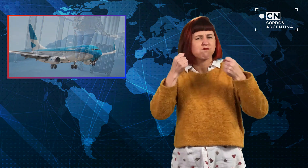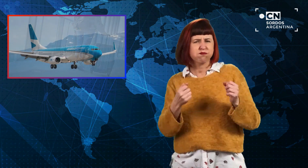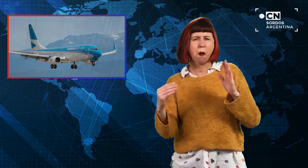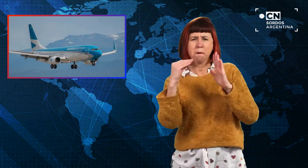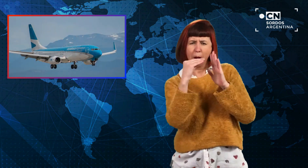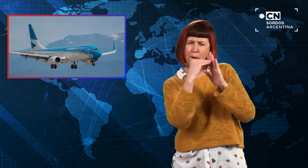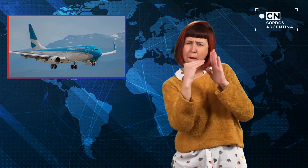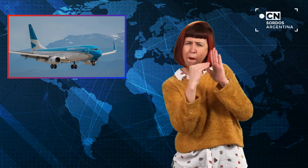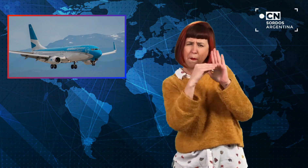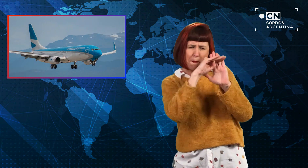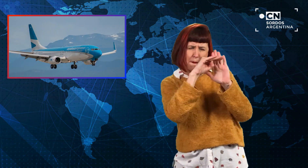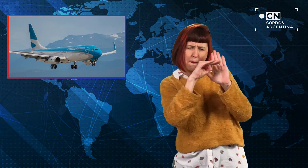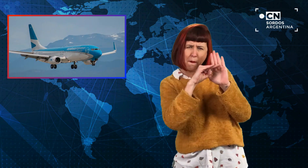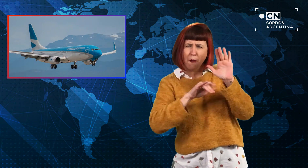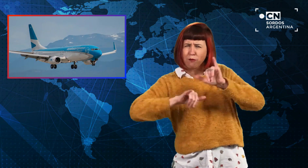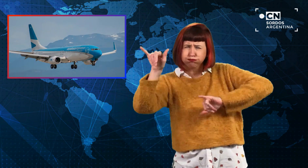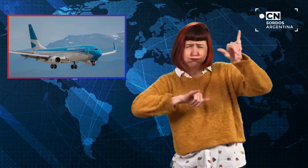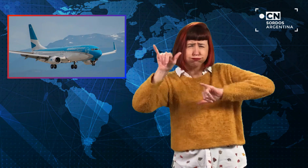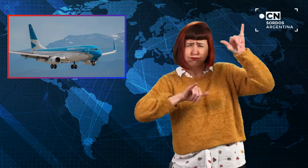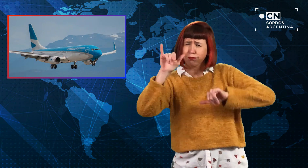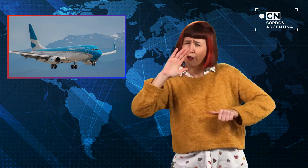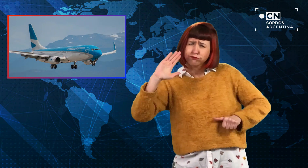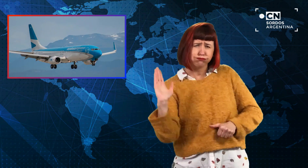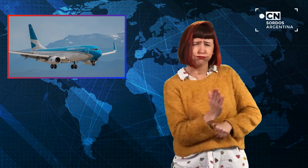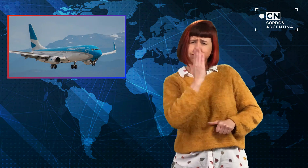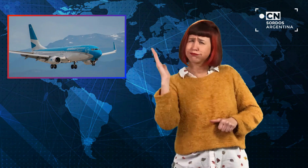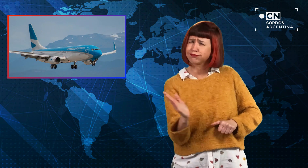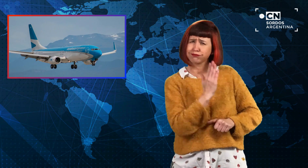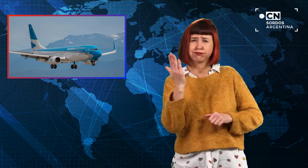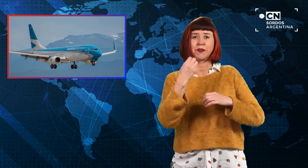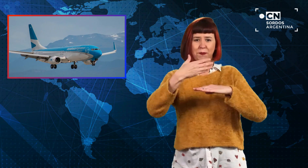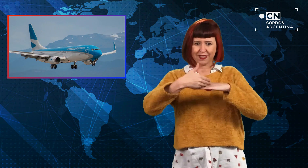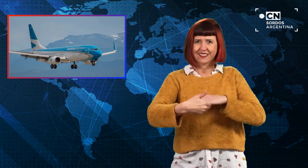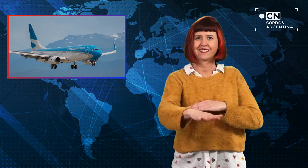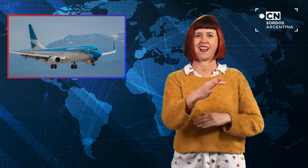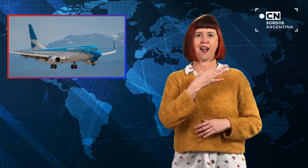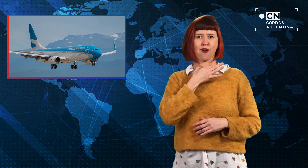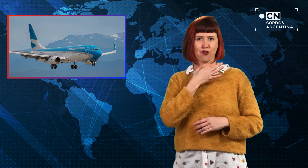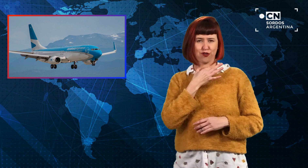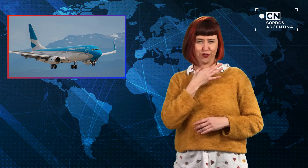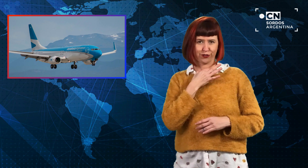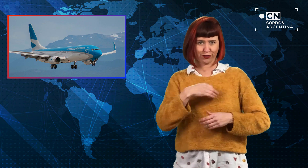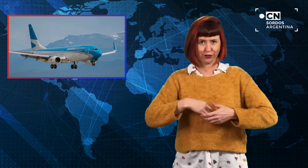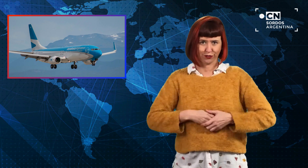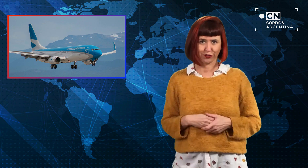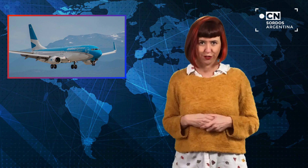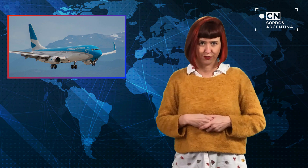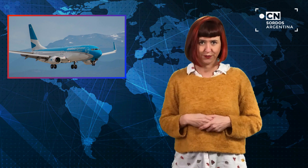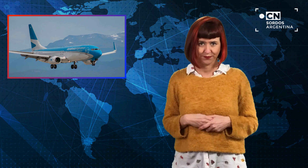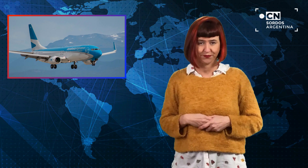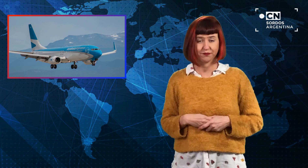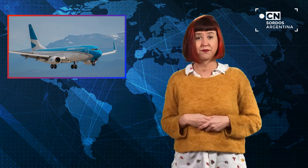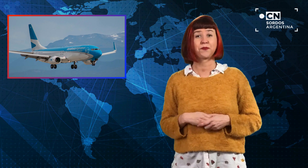Y las aerolíneas prepararon un aumento de destinos y frecuencias para arrancar en agosto.